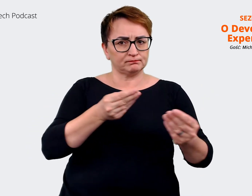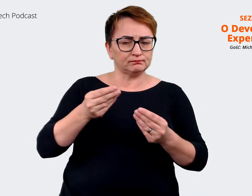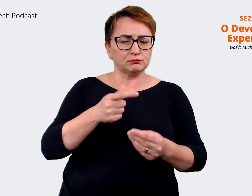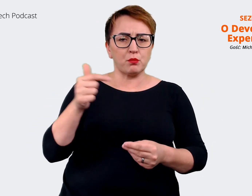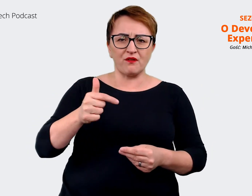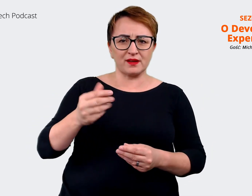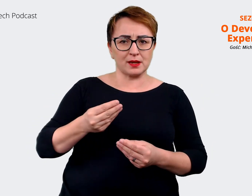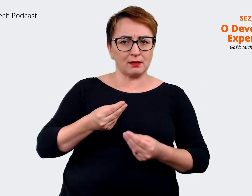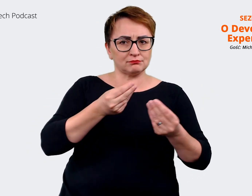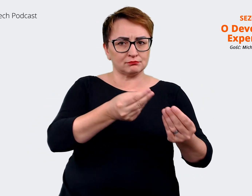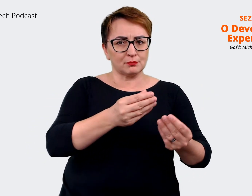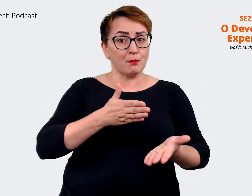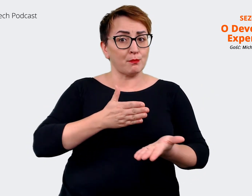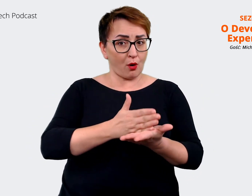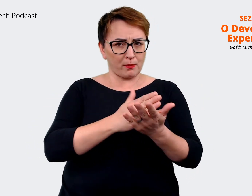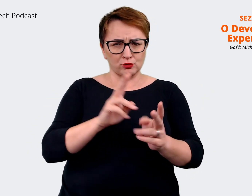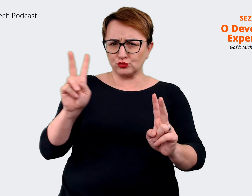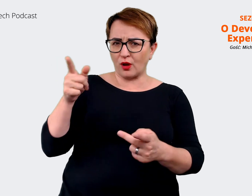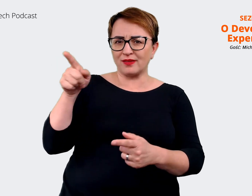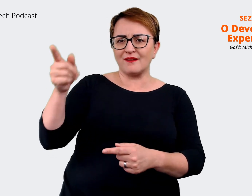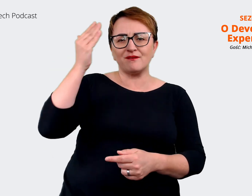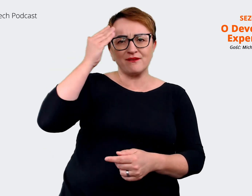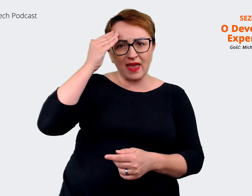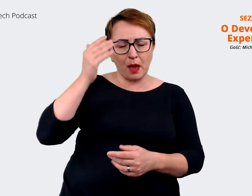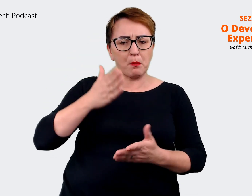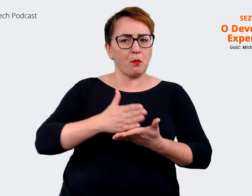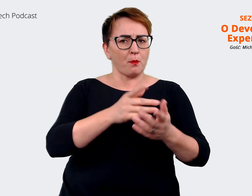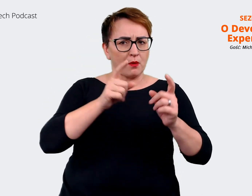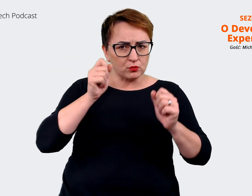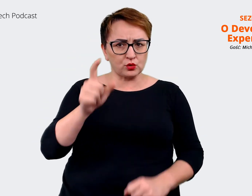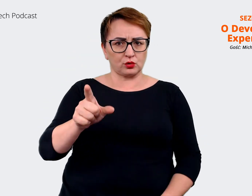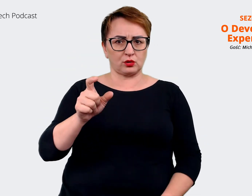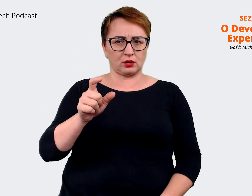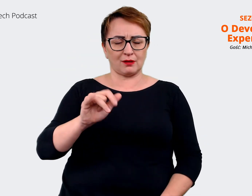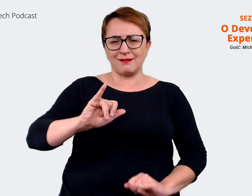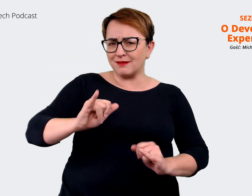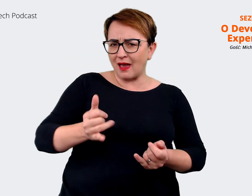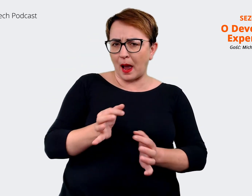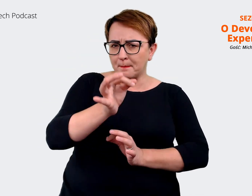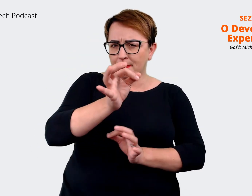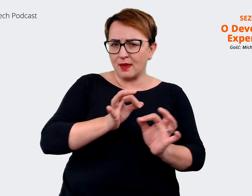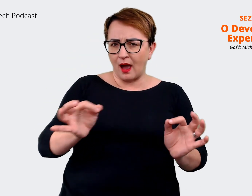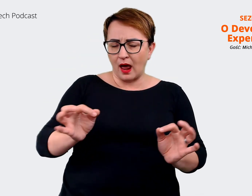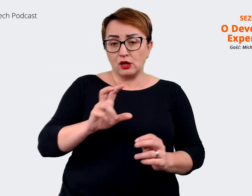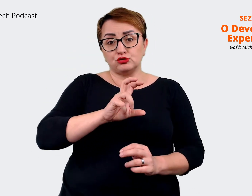że pomagają? W sensie jak mierzycie, to czy te elementy, te rozwiązania, które dostarczacie,